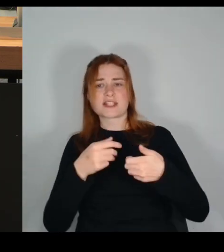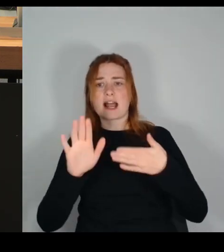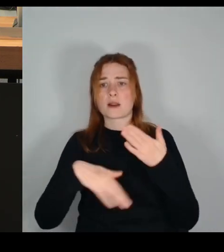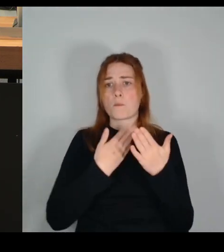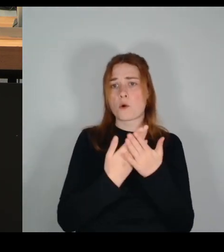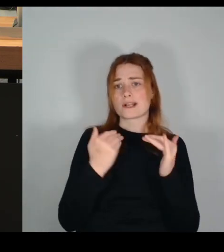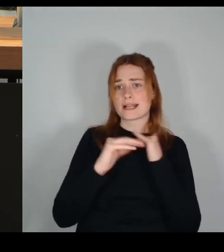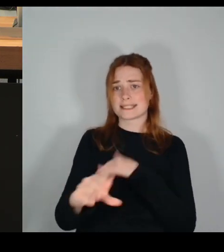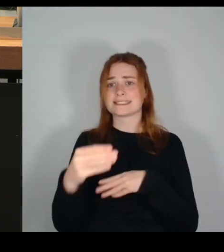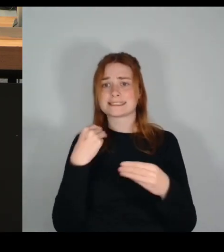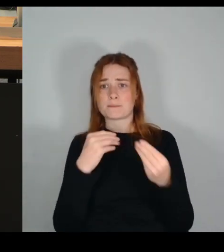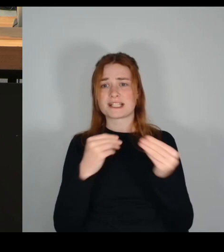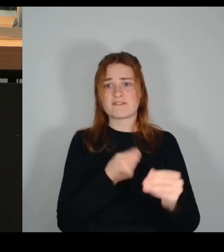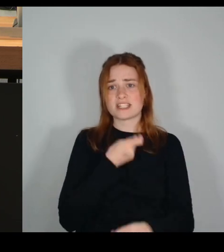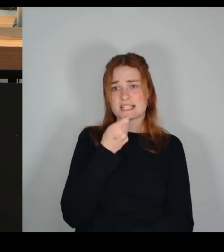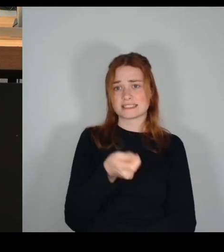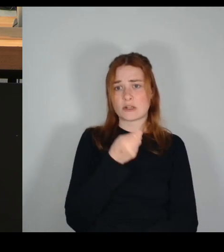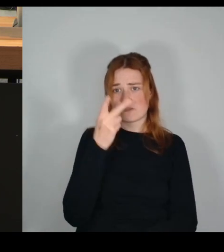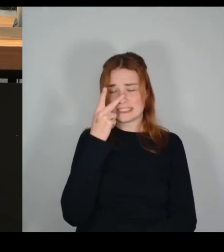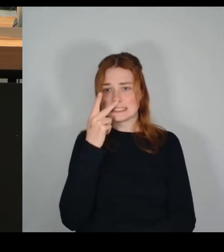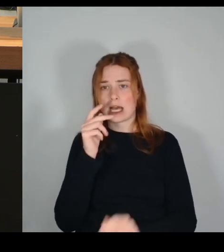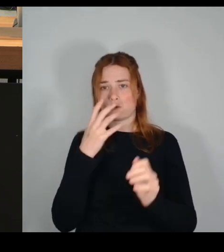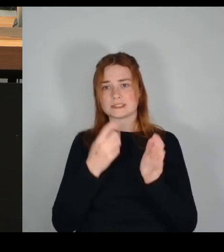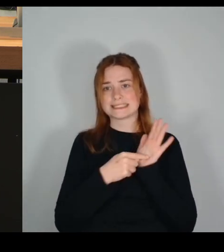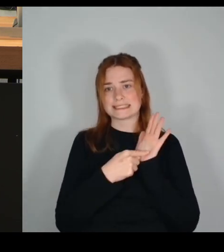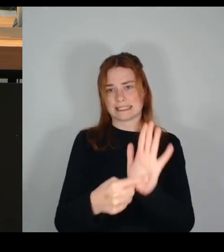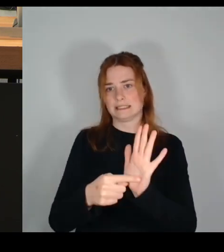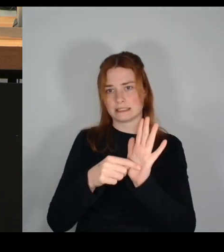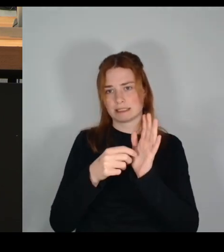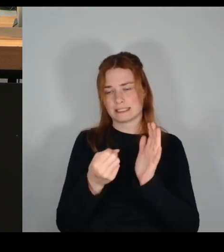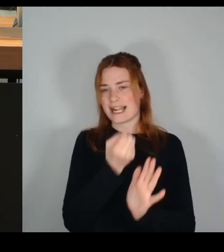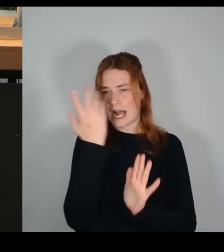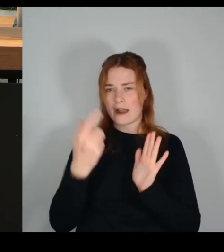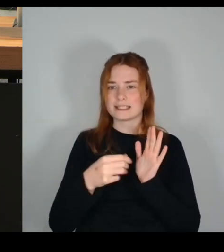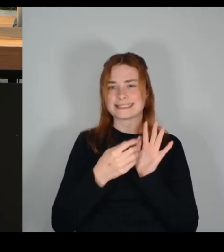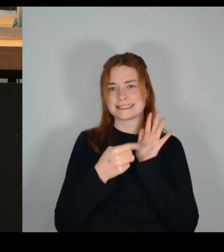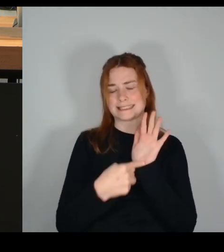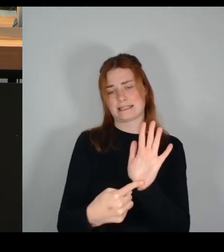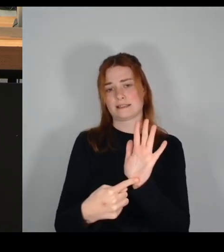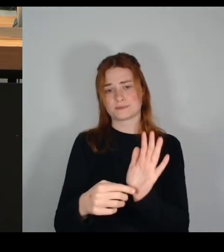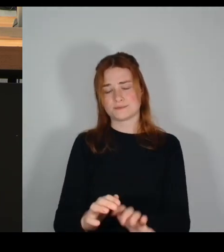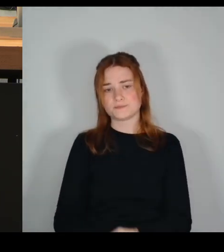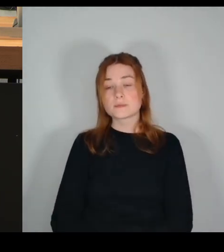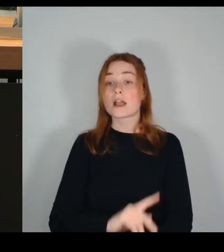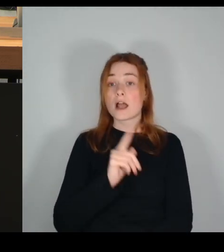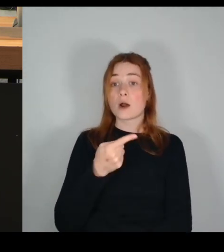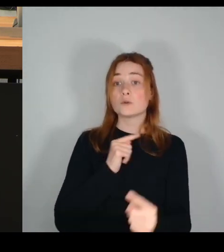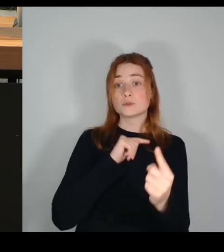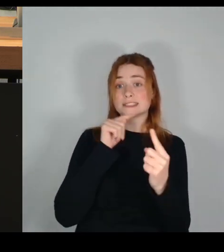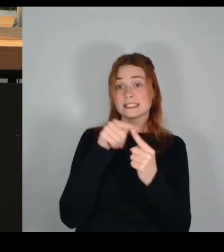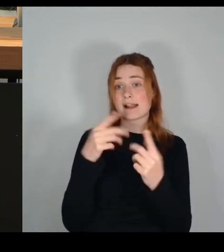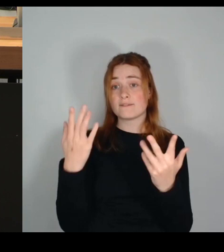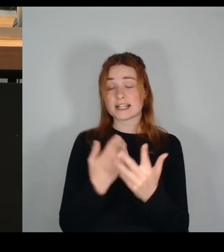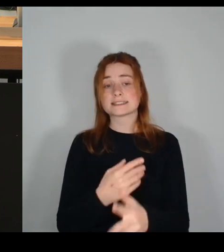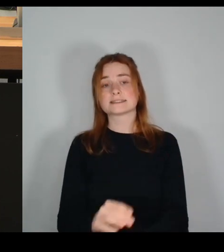Ich glaube, uns eint auch das Ziel, dass wir die Inanspruchnahme von Beratungs und Unterstützungsangebote erhöhen wollen